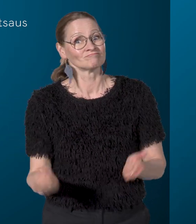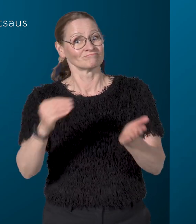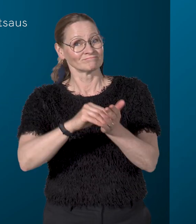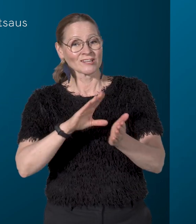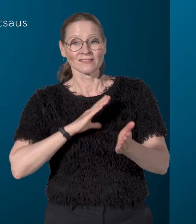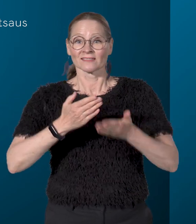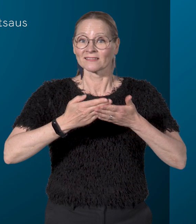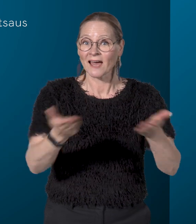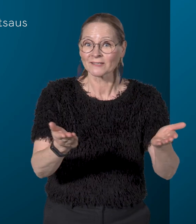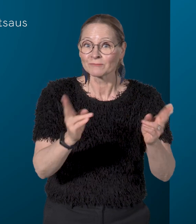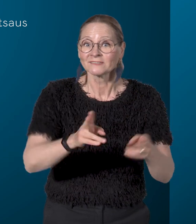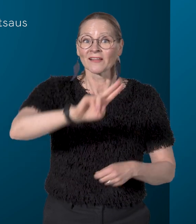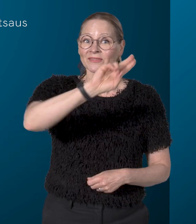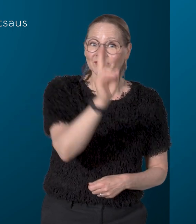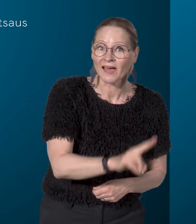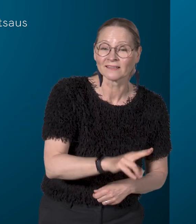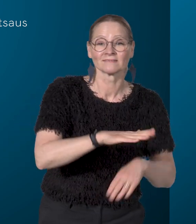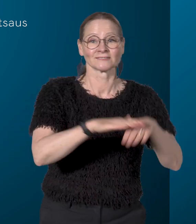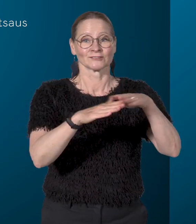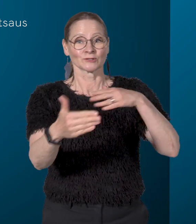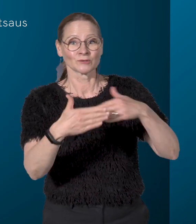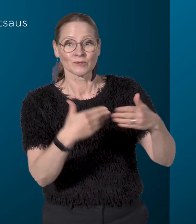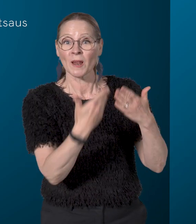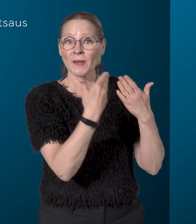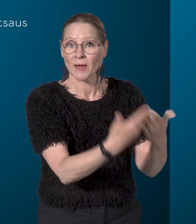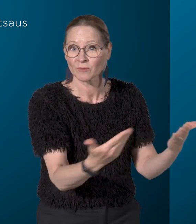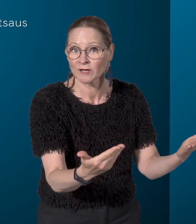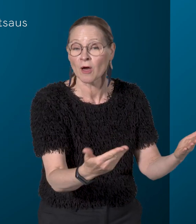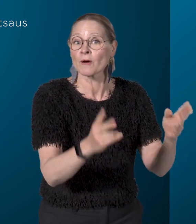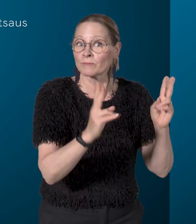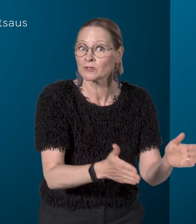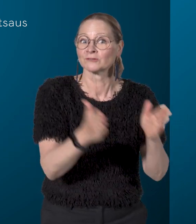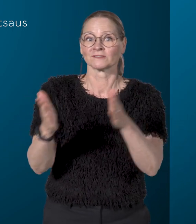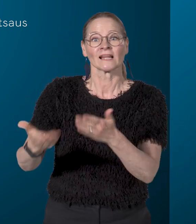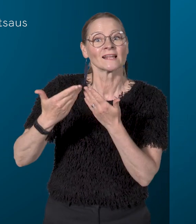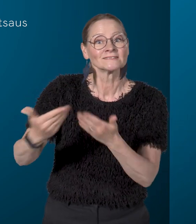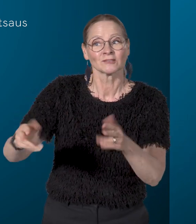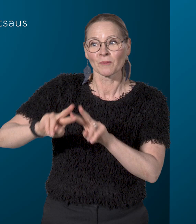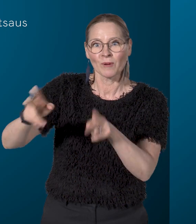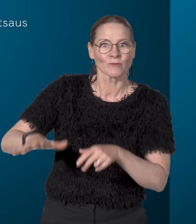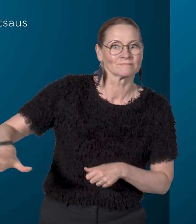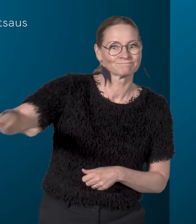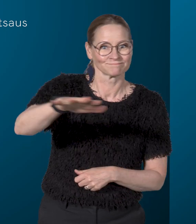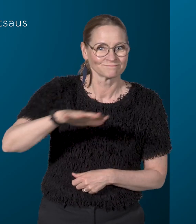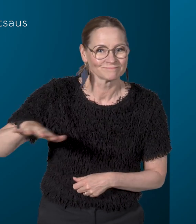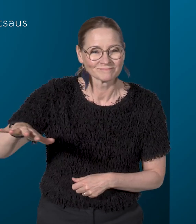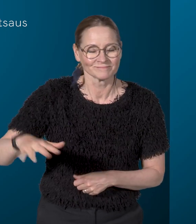Lisäksi tarjolla oli taide- ja kädentaitotöiden näyttely - sekä esittelypöytäalue.